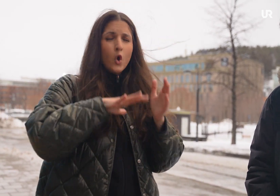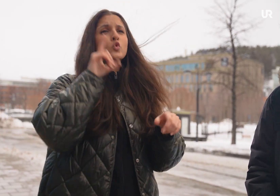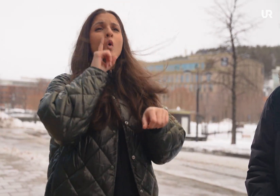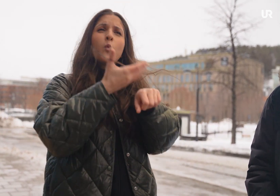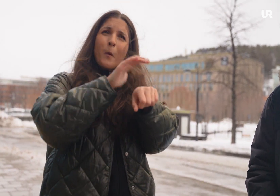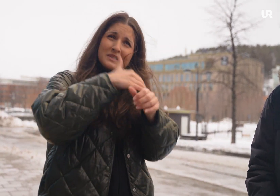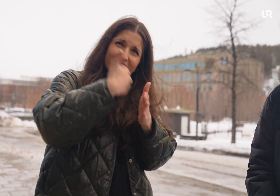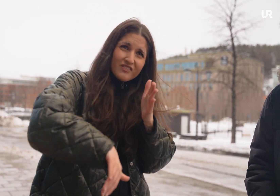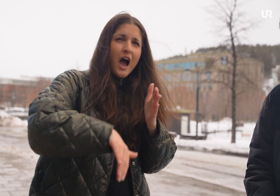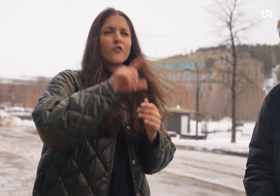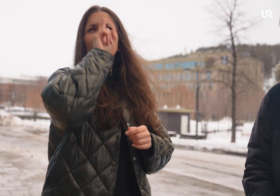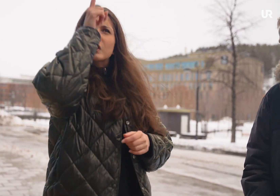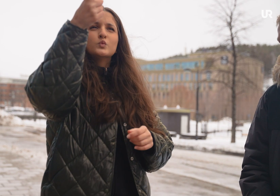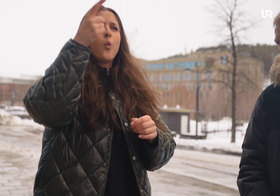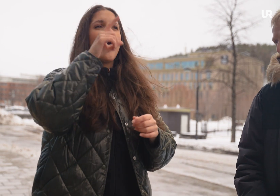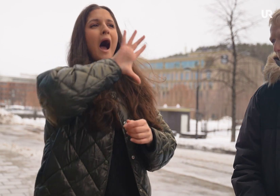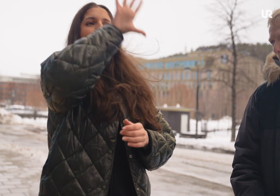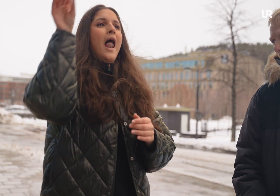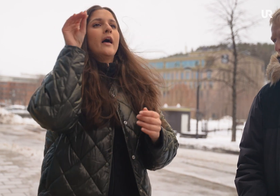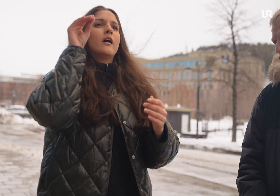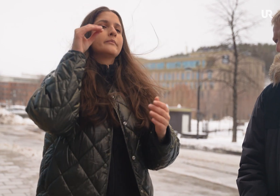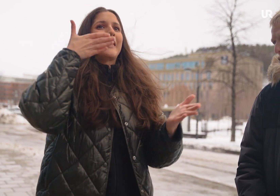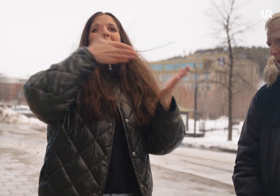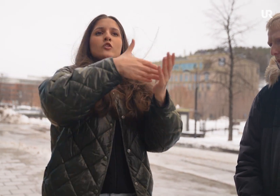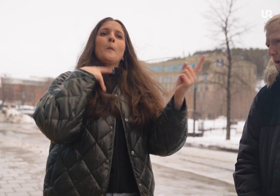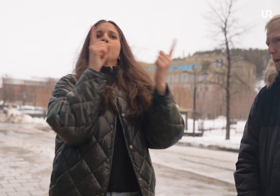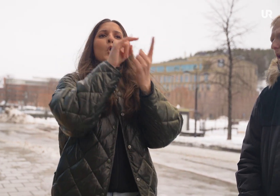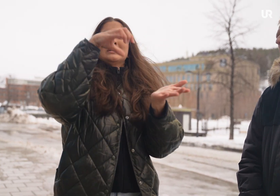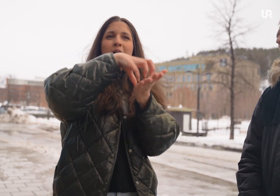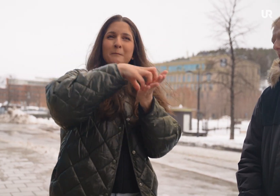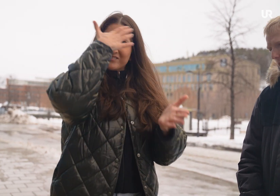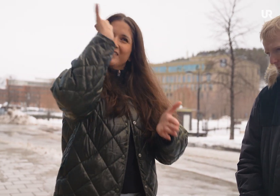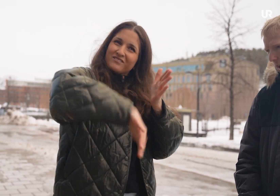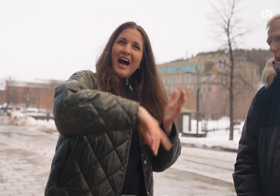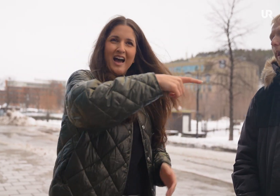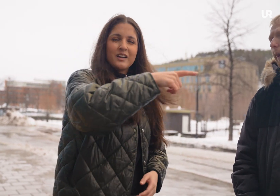Dövkompetensen finns där, och de förstår alla de hinder jag möter i samhället.